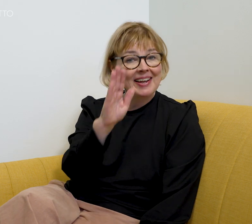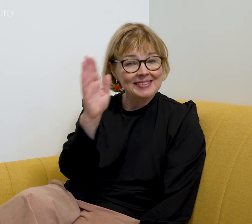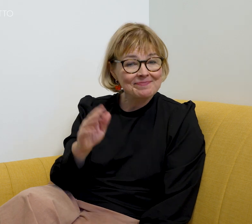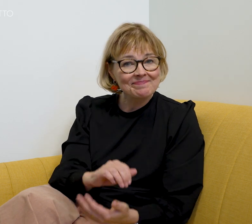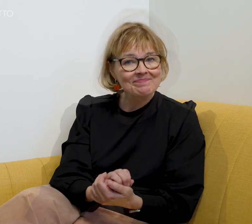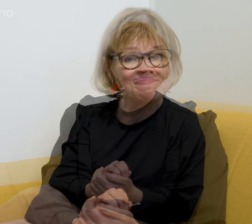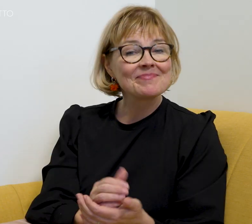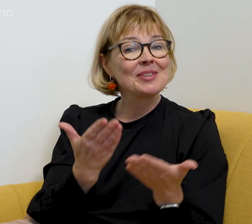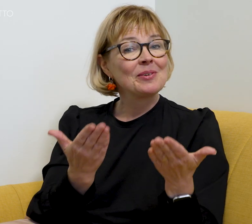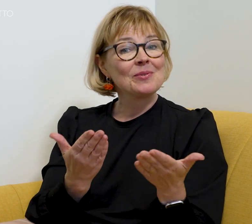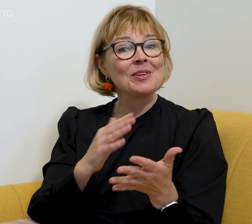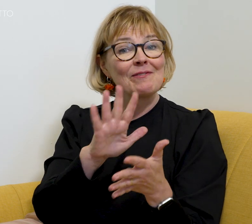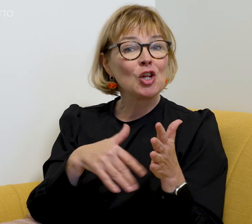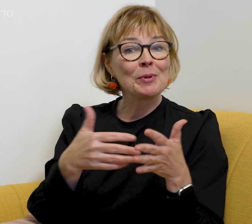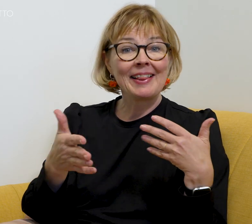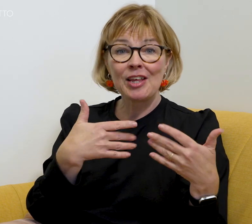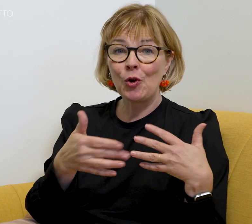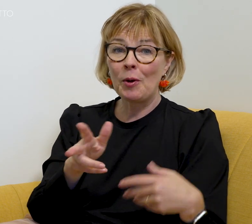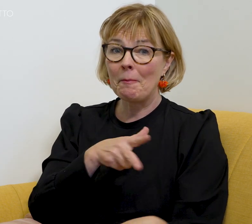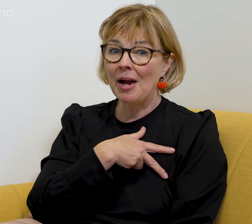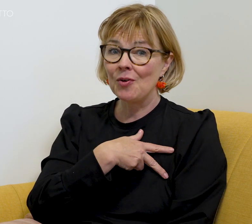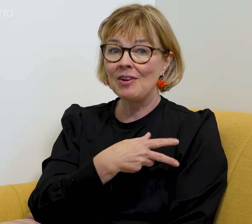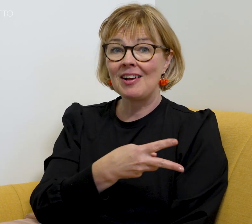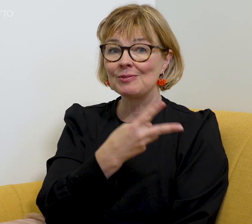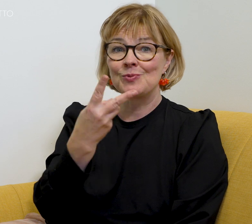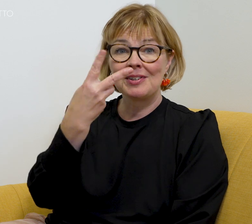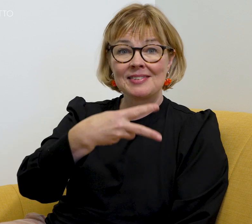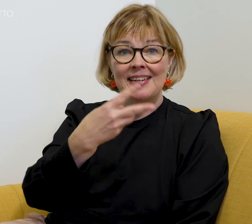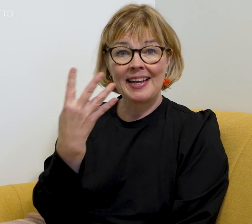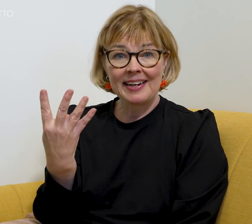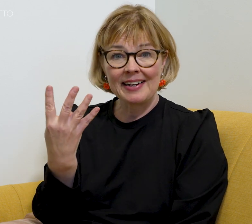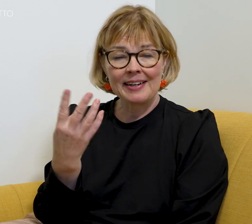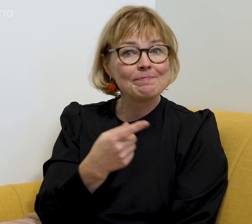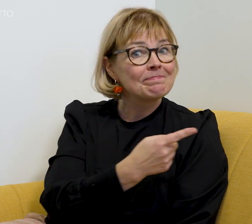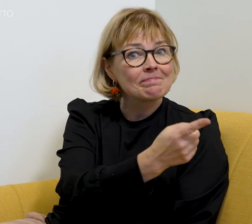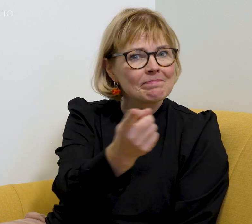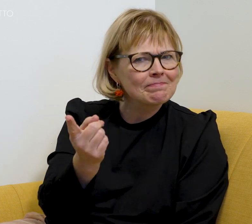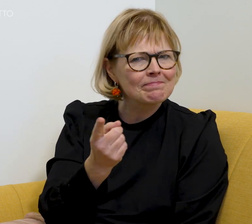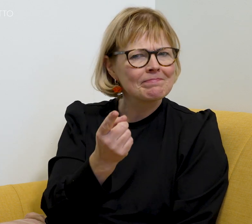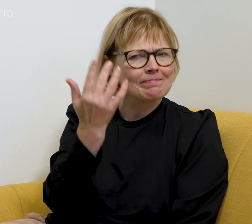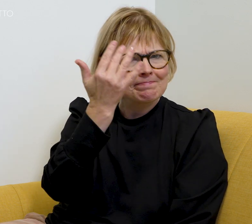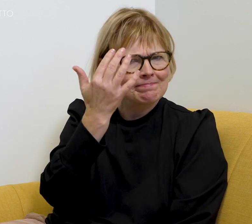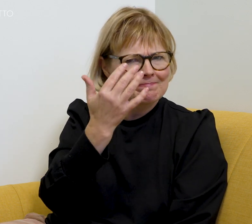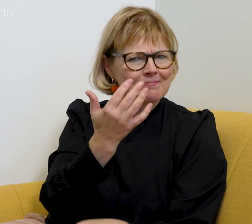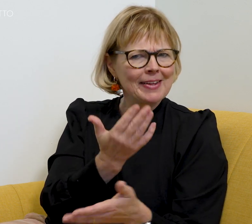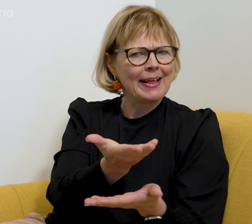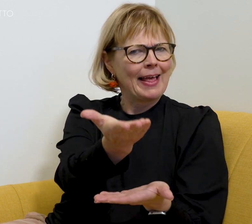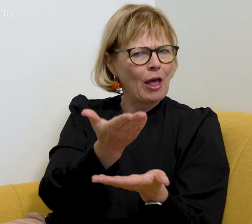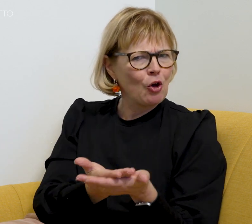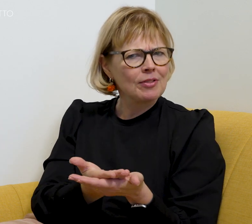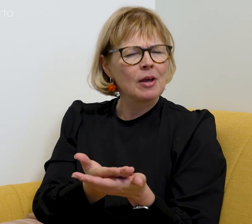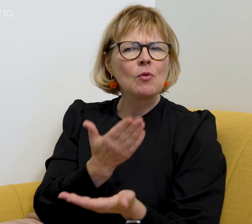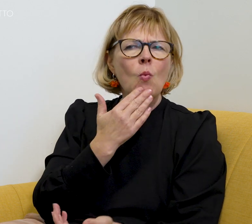Hei, nyt on taas aika ehdottaa vuoden viittomakieliteko 2024 - tunnustuspalkinnon saajaa!